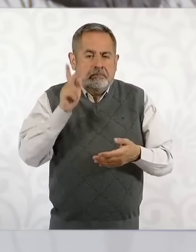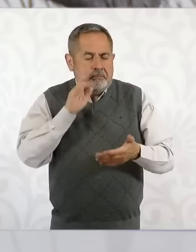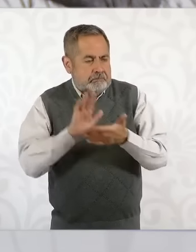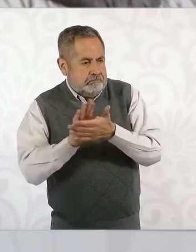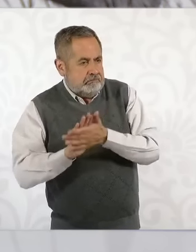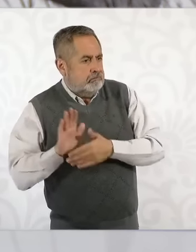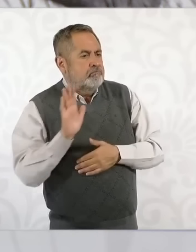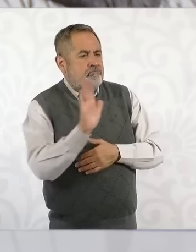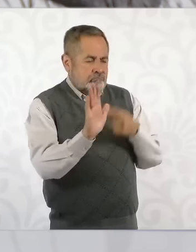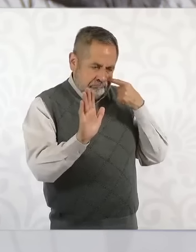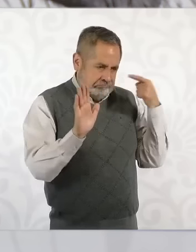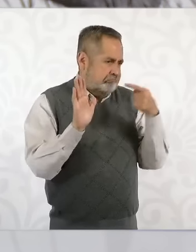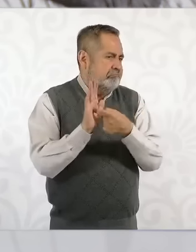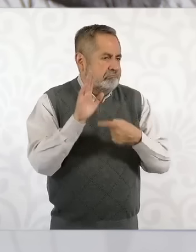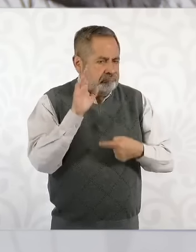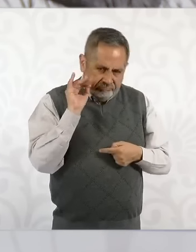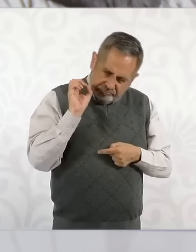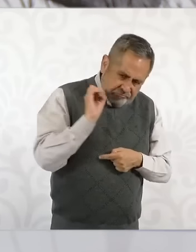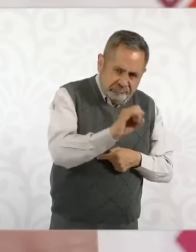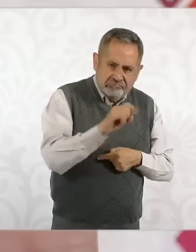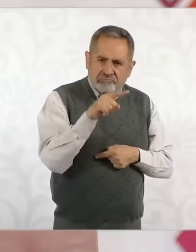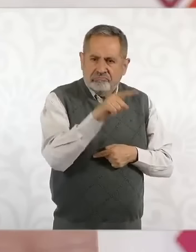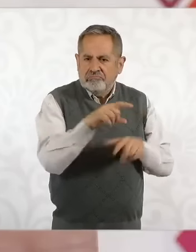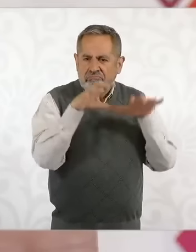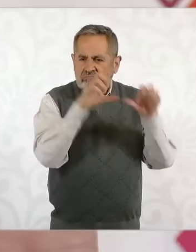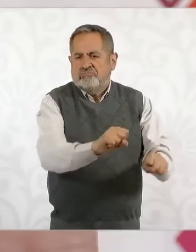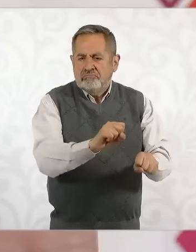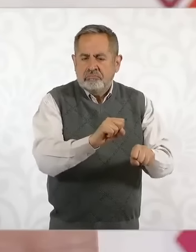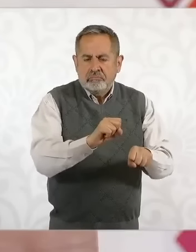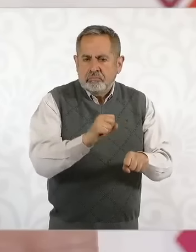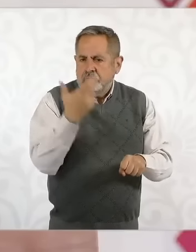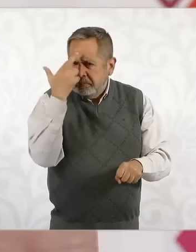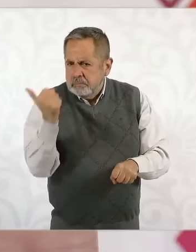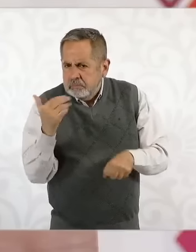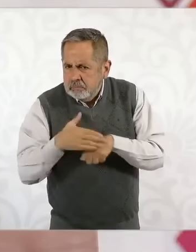o y suficientes para por qué y los elementos de por qué se habían detenido esa persona. Esa fue